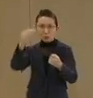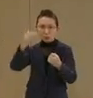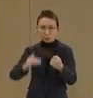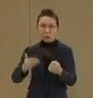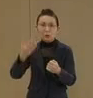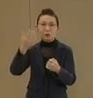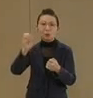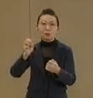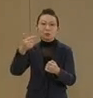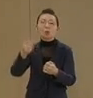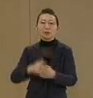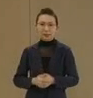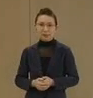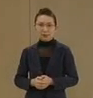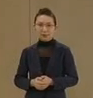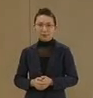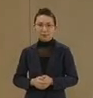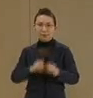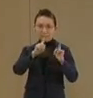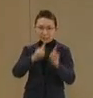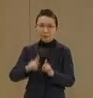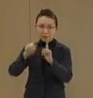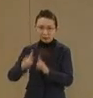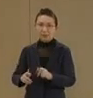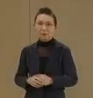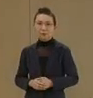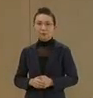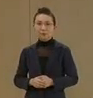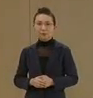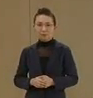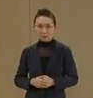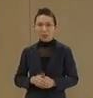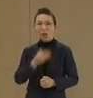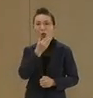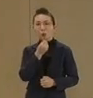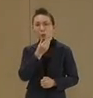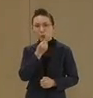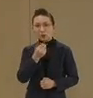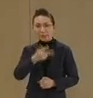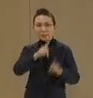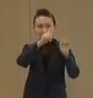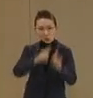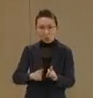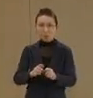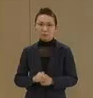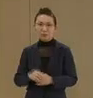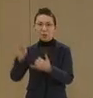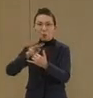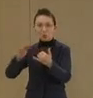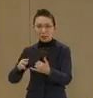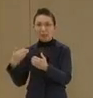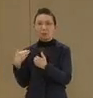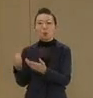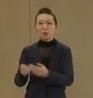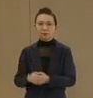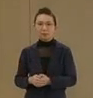福祉を切り捨てた都政と 防災は都民任せて 後退させてきた都政は 根っこは同じです